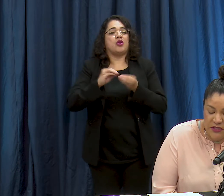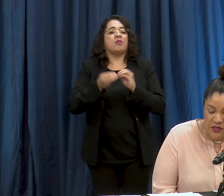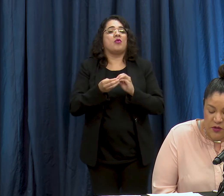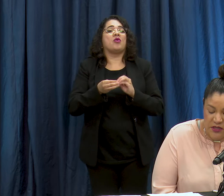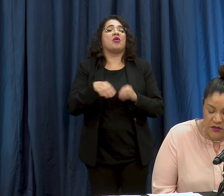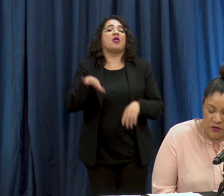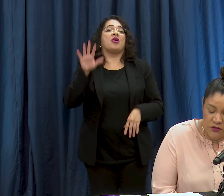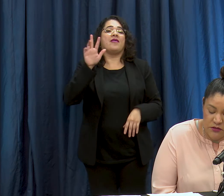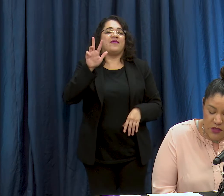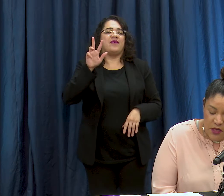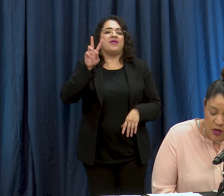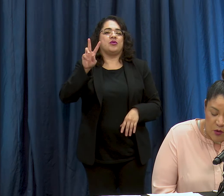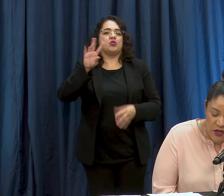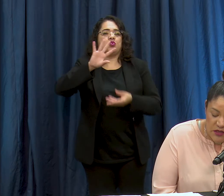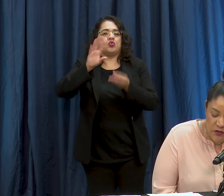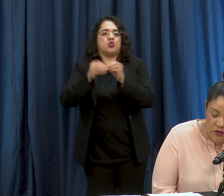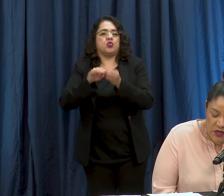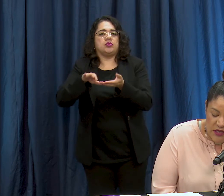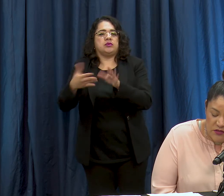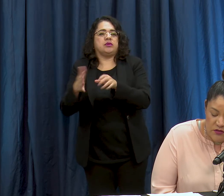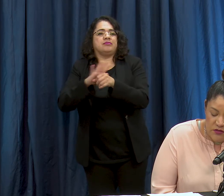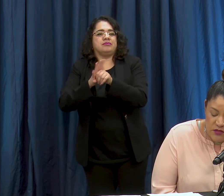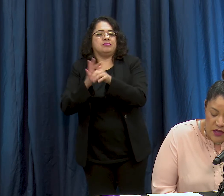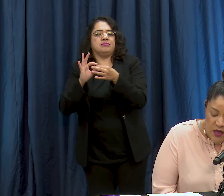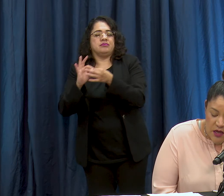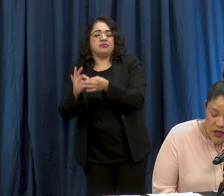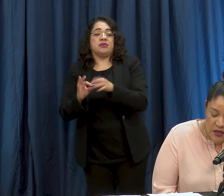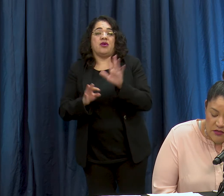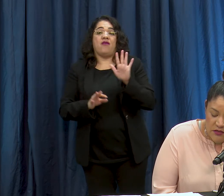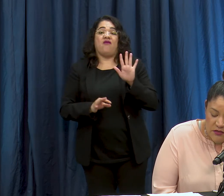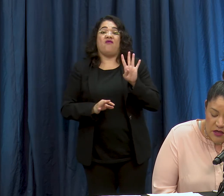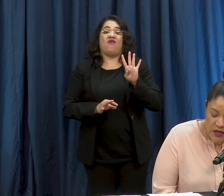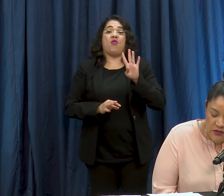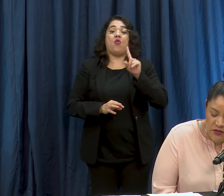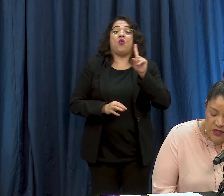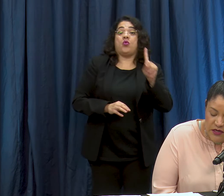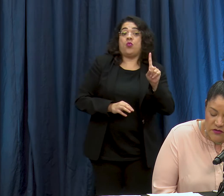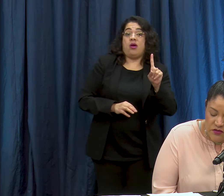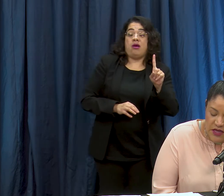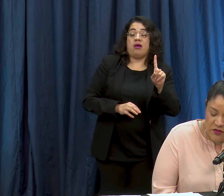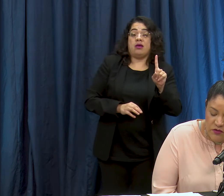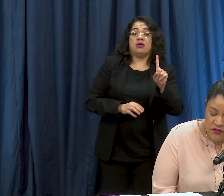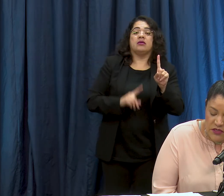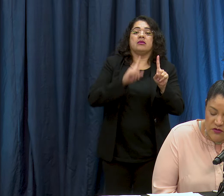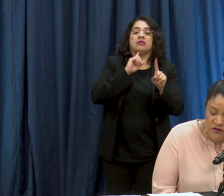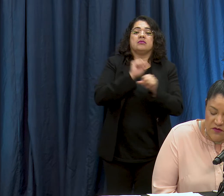cincuenta dos Cuarenta Y uno de esos a casos en asociado consent rows n fer